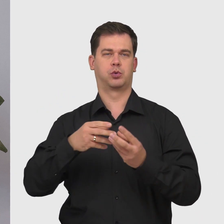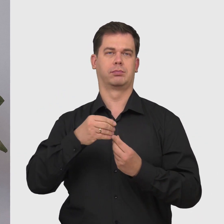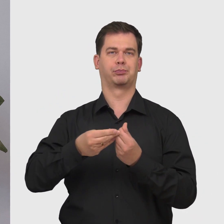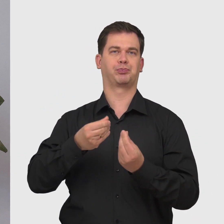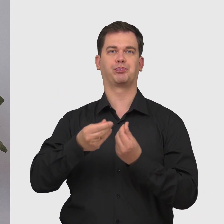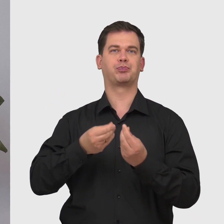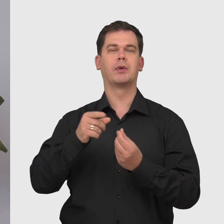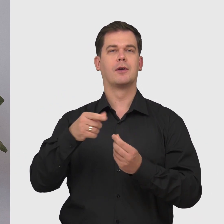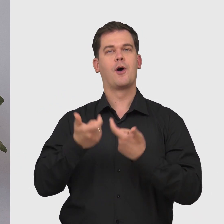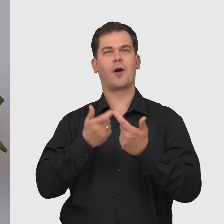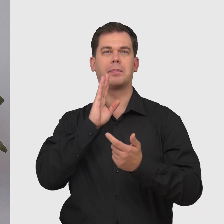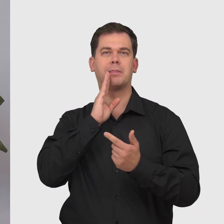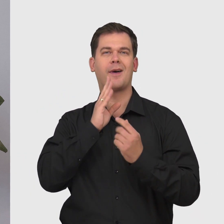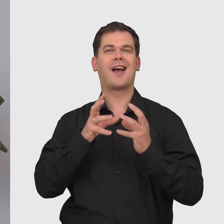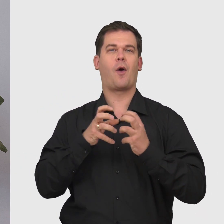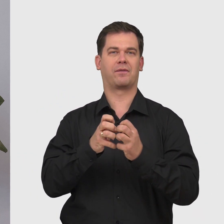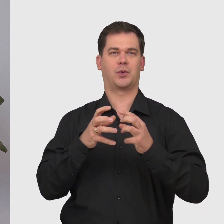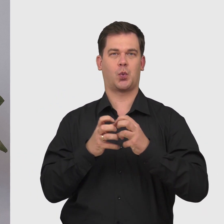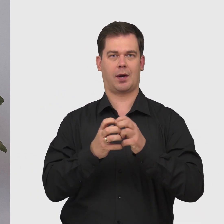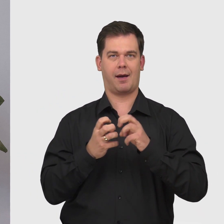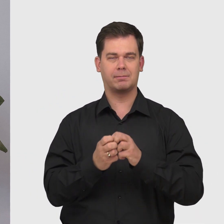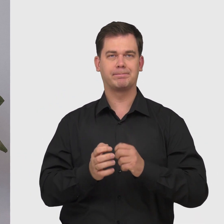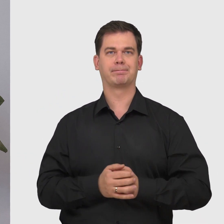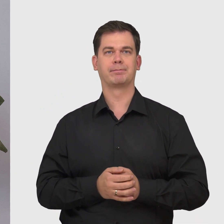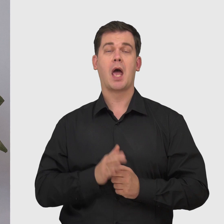aby powstała substancja o strukturze gęstej konfitury.